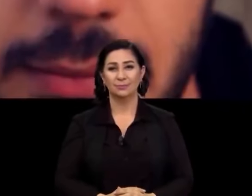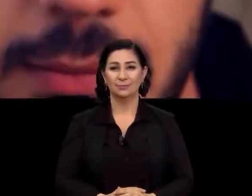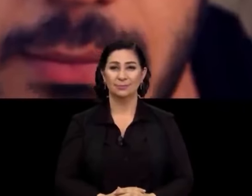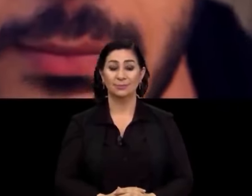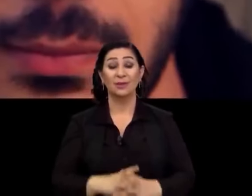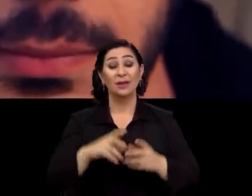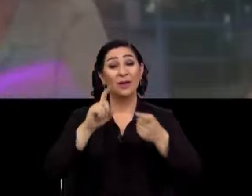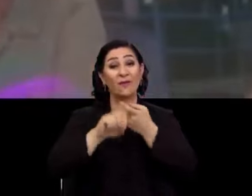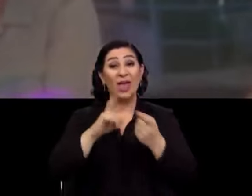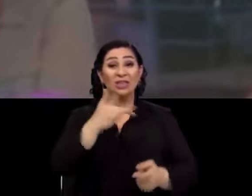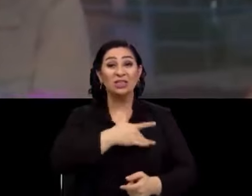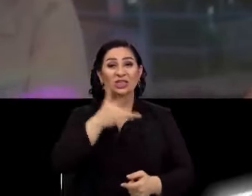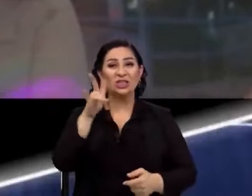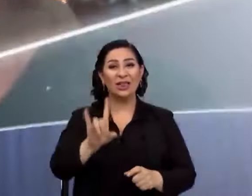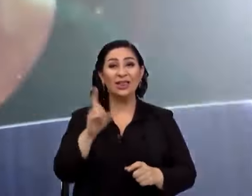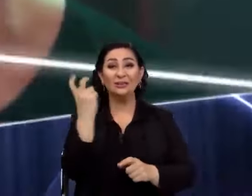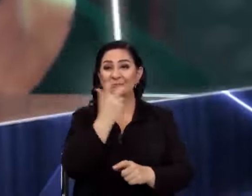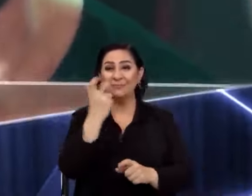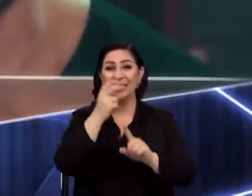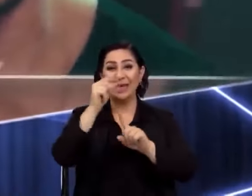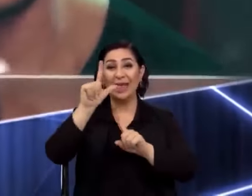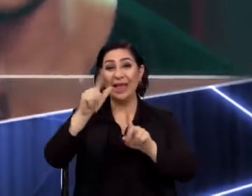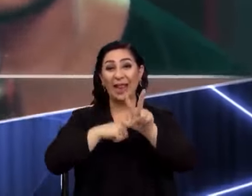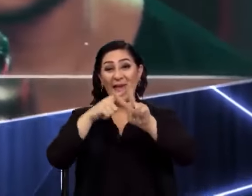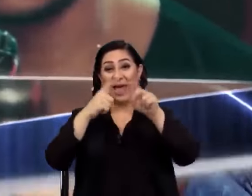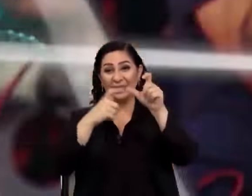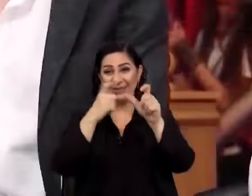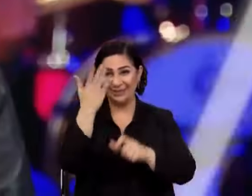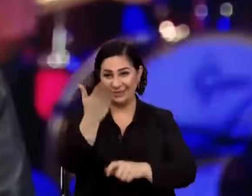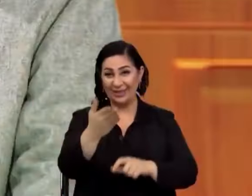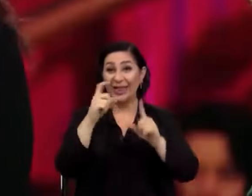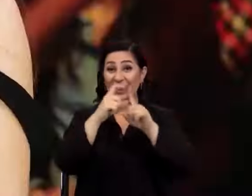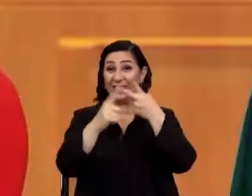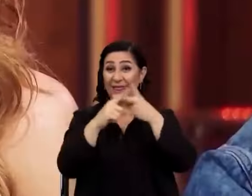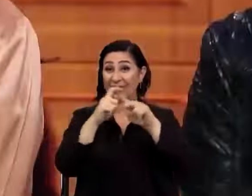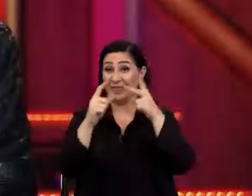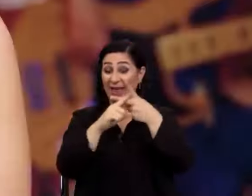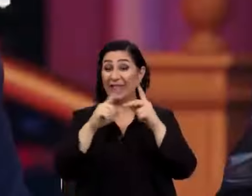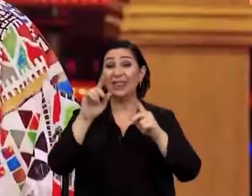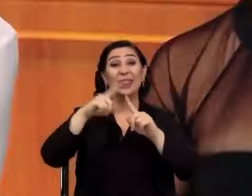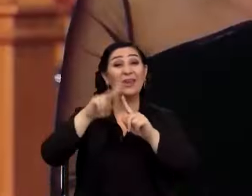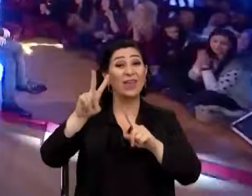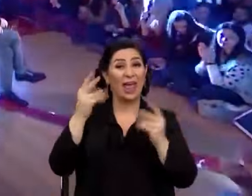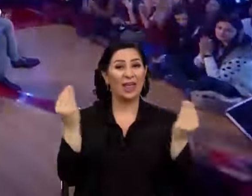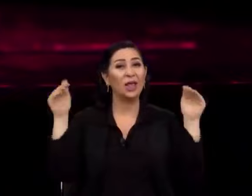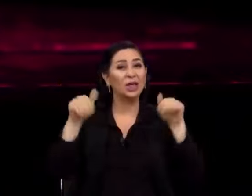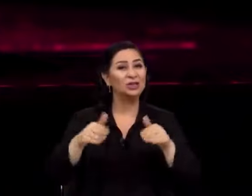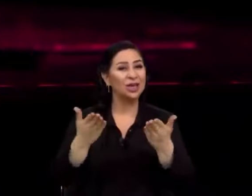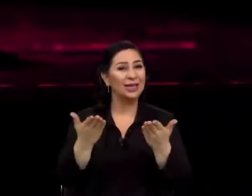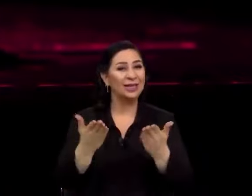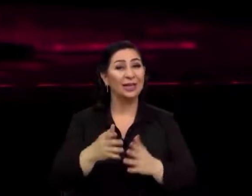ve canlı performansıyla İlyas Yalçıntaş dada televizyona iyi gelecek Türkiye'nin